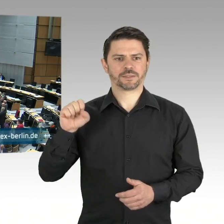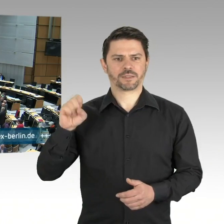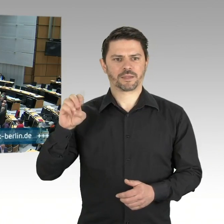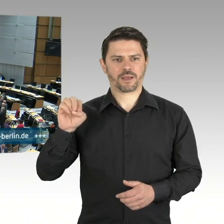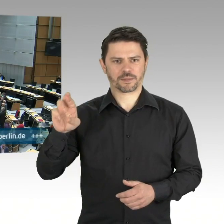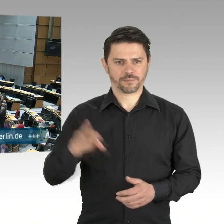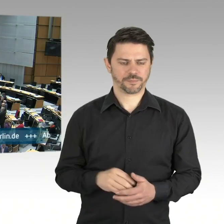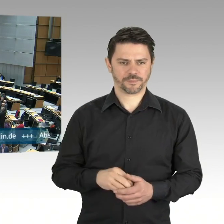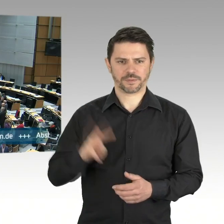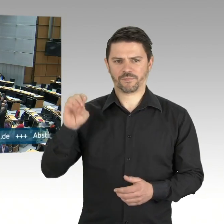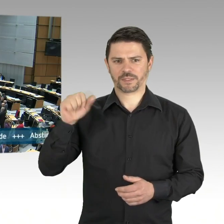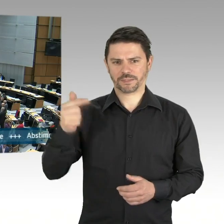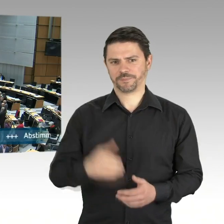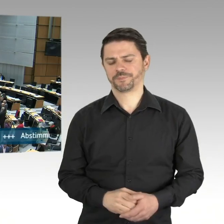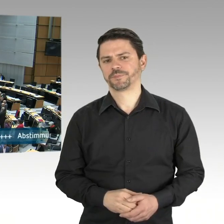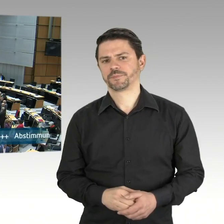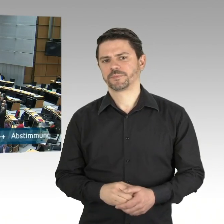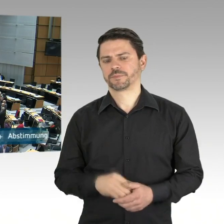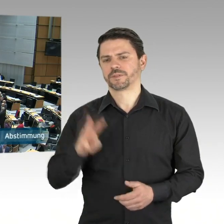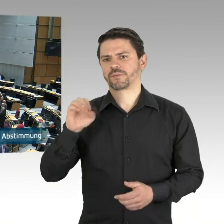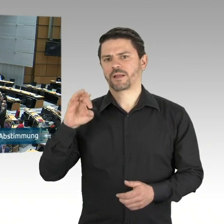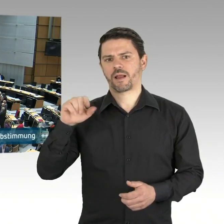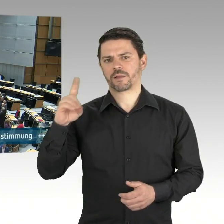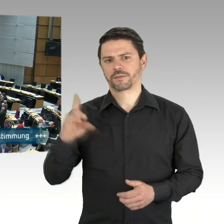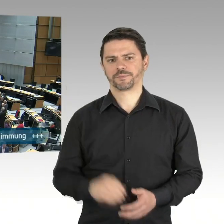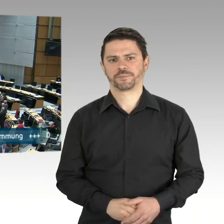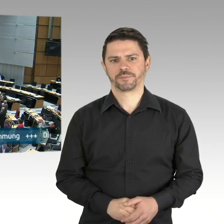Herr Ralf Wieland. Herr Andreas Wild.